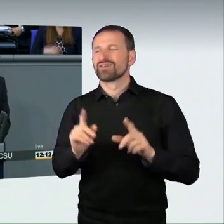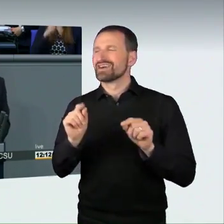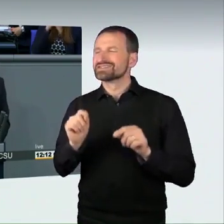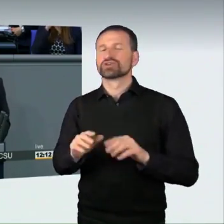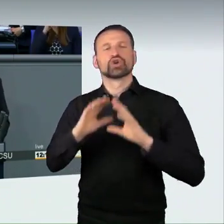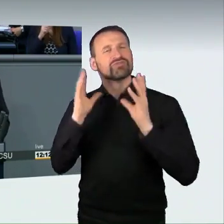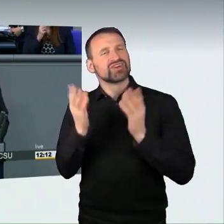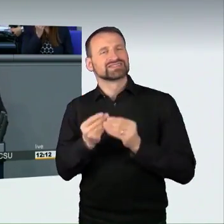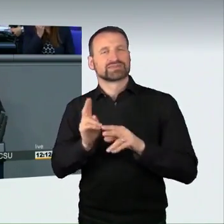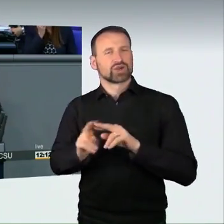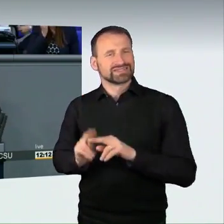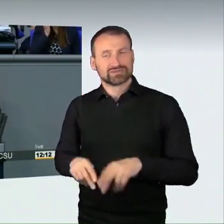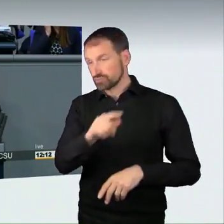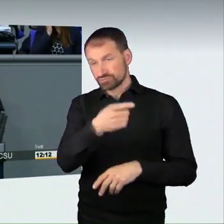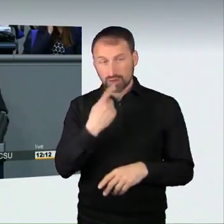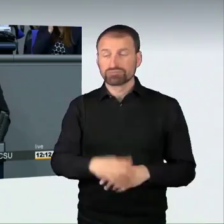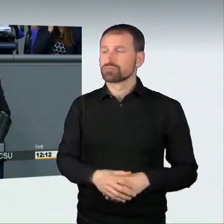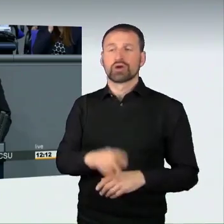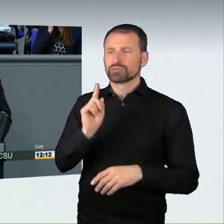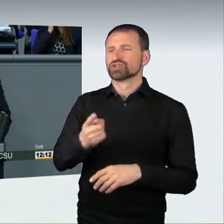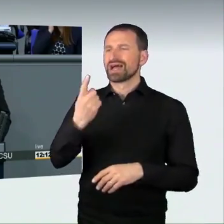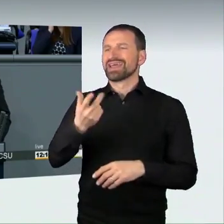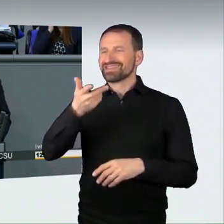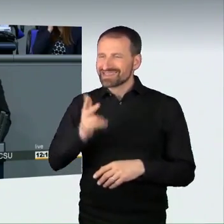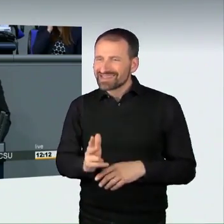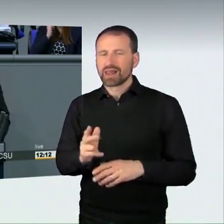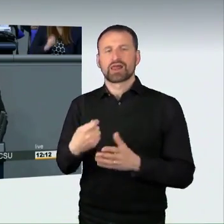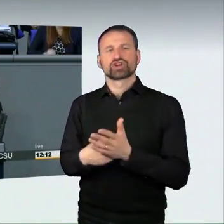Sie sagen, wenn man ein Drittel der Kosten, die ein vergleichbarer